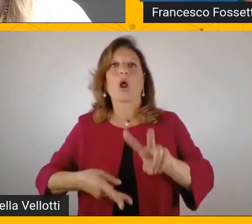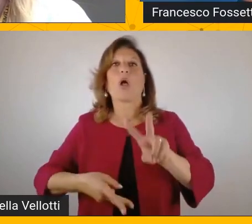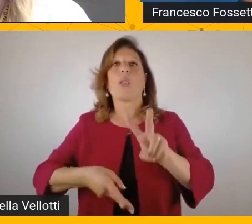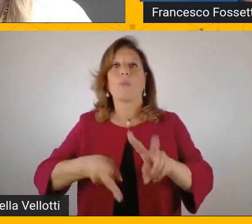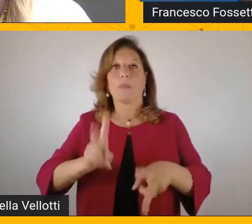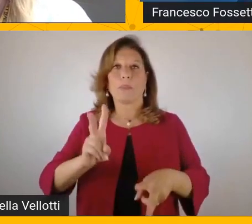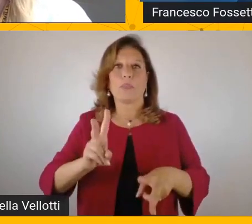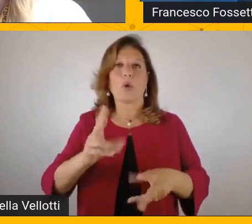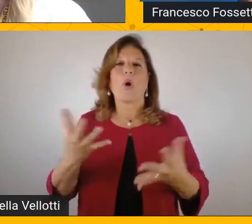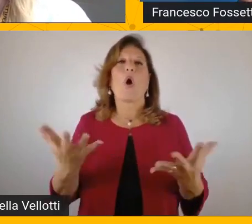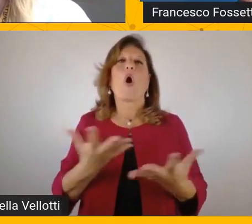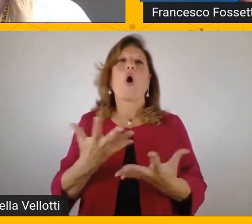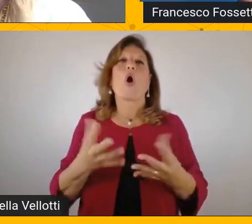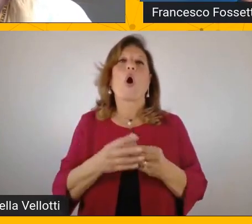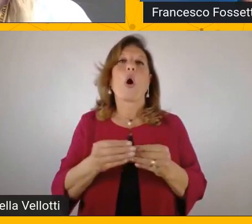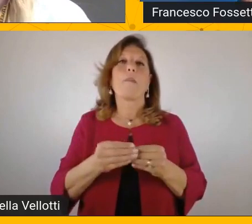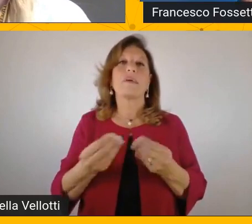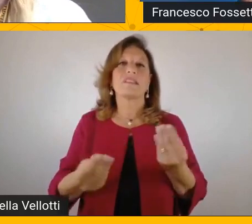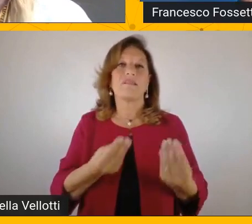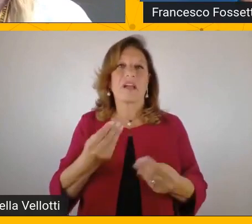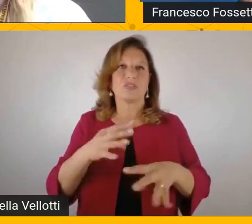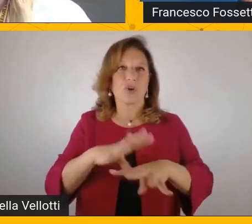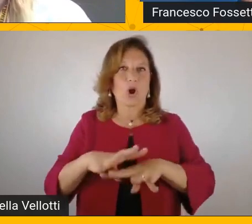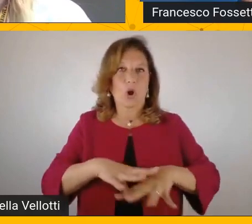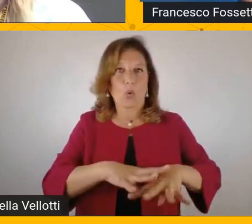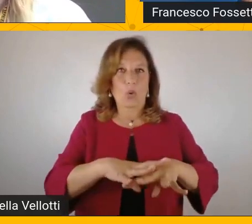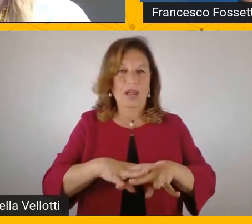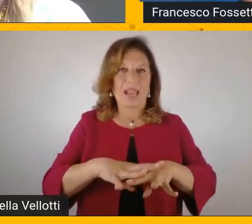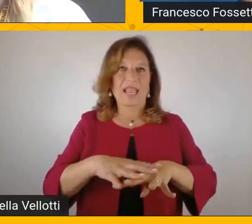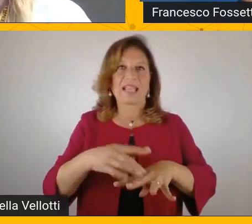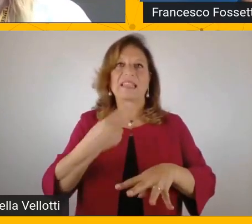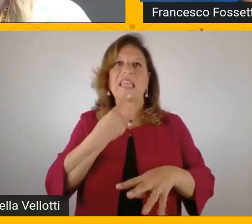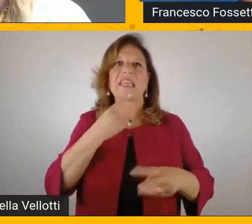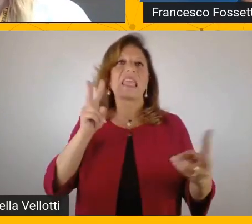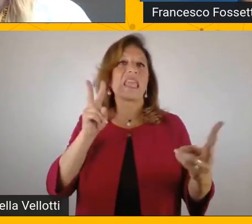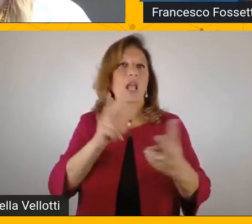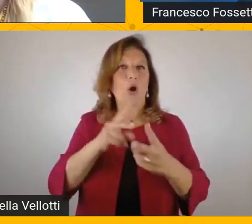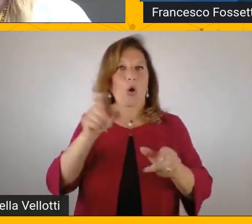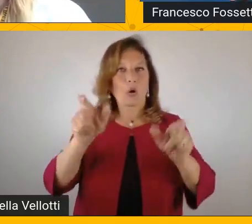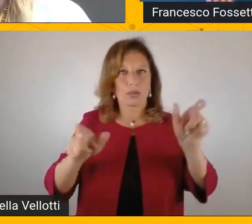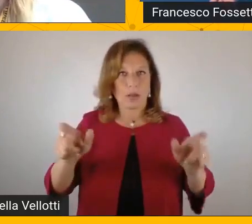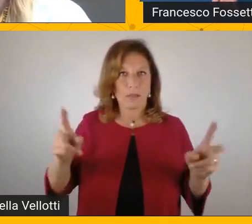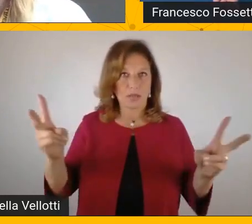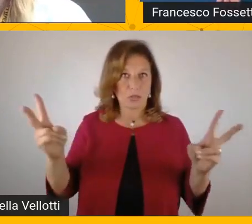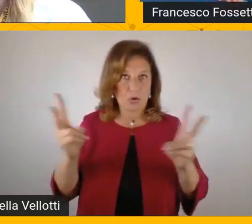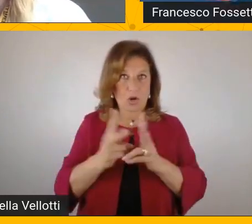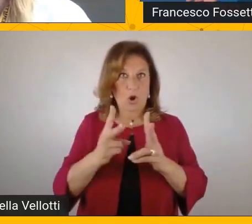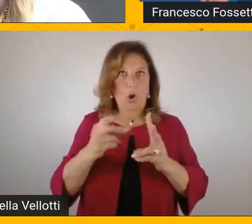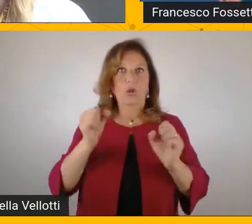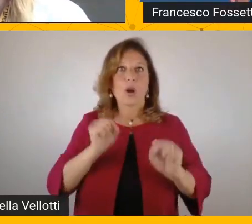ulteriore controllo, come si svolge questo gioco in rete gli utenti si parlano, chi incontra